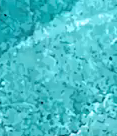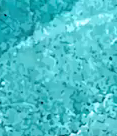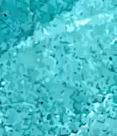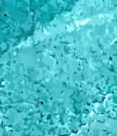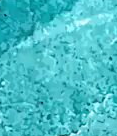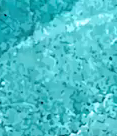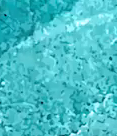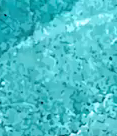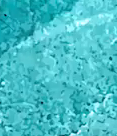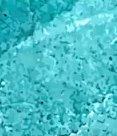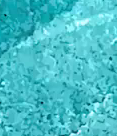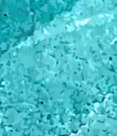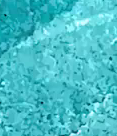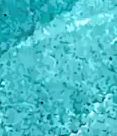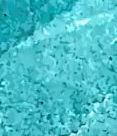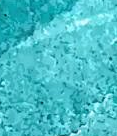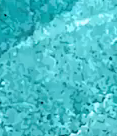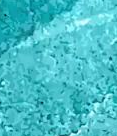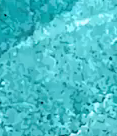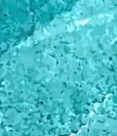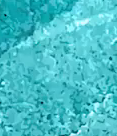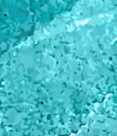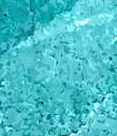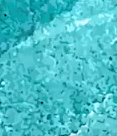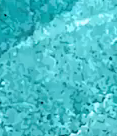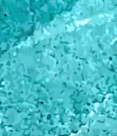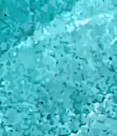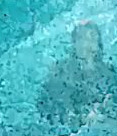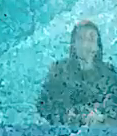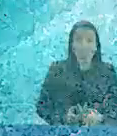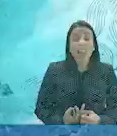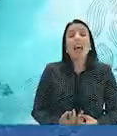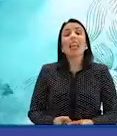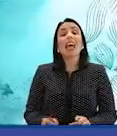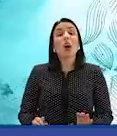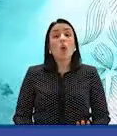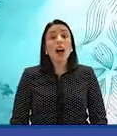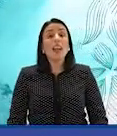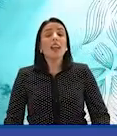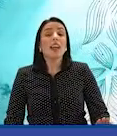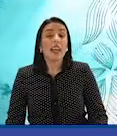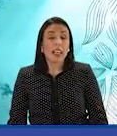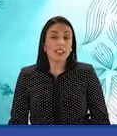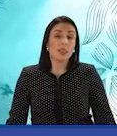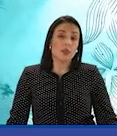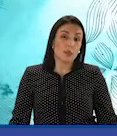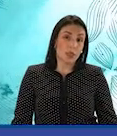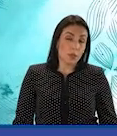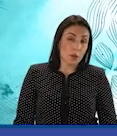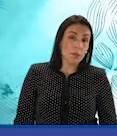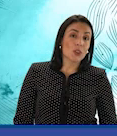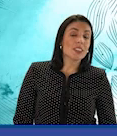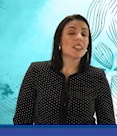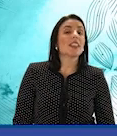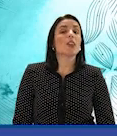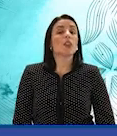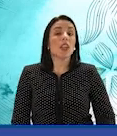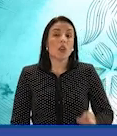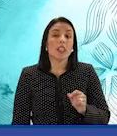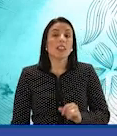no tener que hacer ninguna solicitud de información adicional, la cual es también potestad de Contraloría